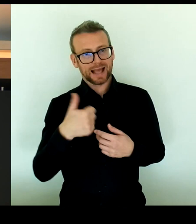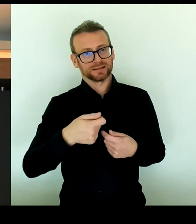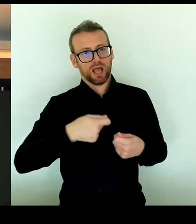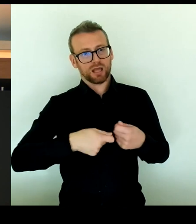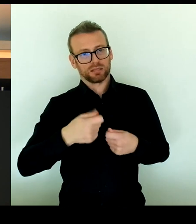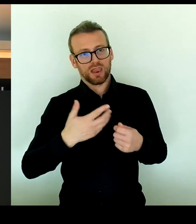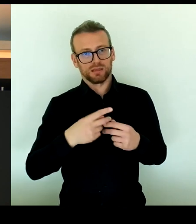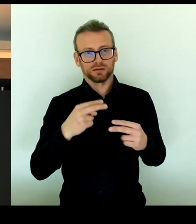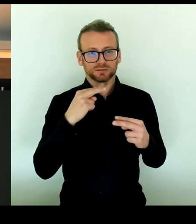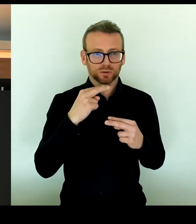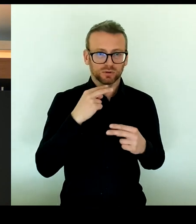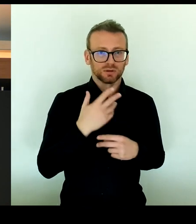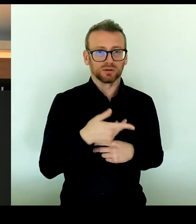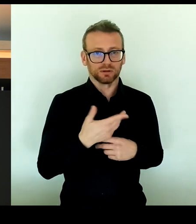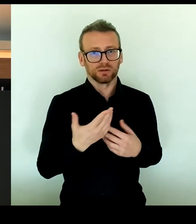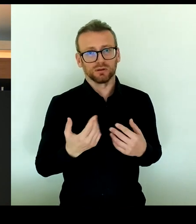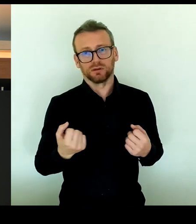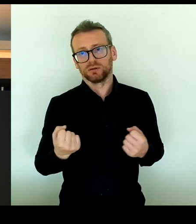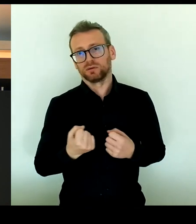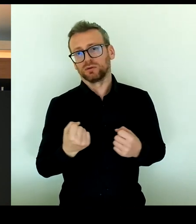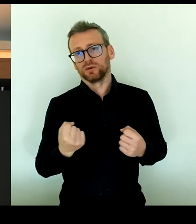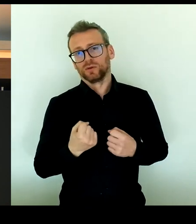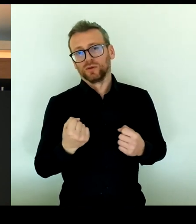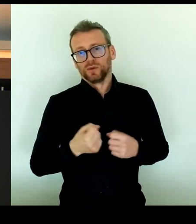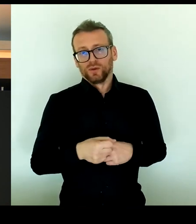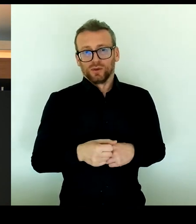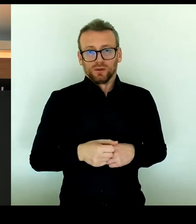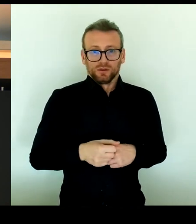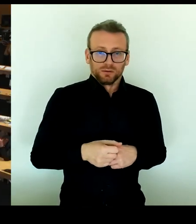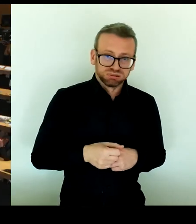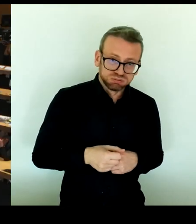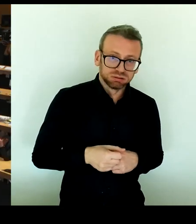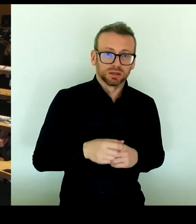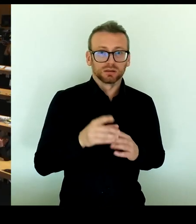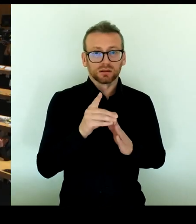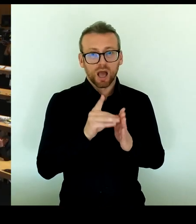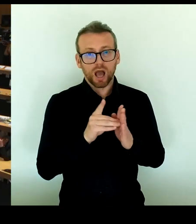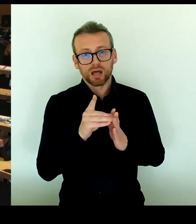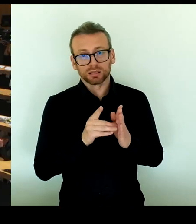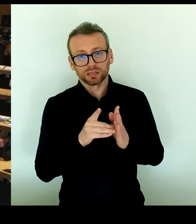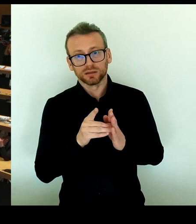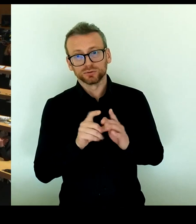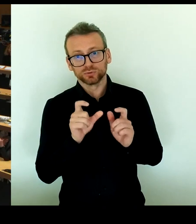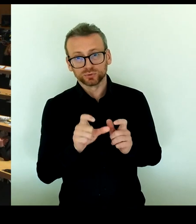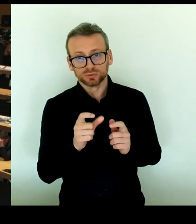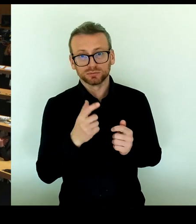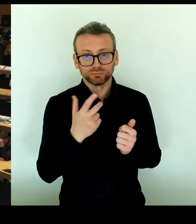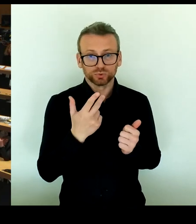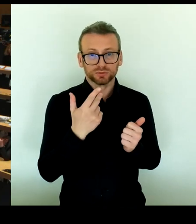mit Herrn Lauterbach, bitte. Den Bereich von der Schulen wurde im Schnellverfahren. Der